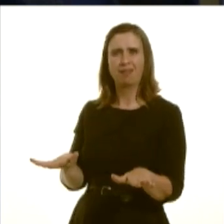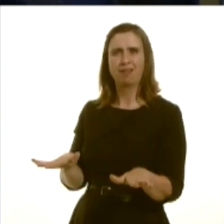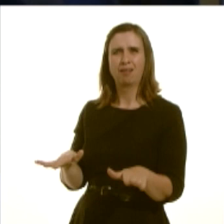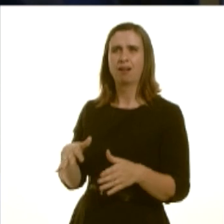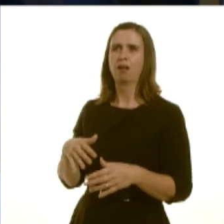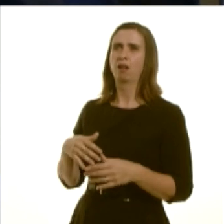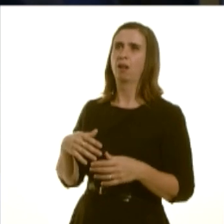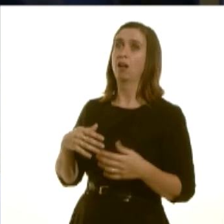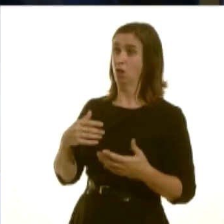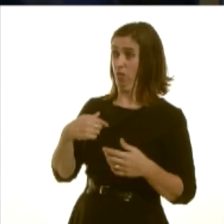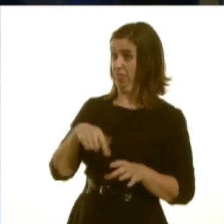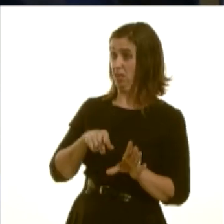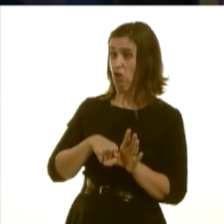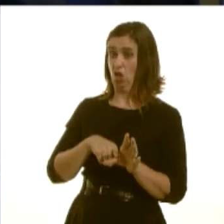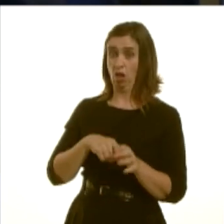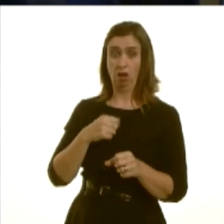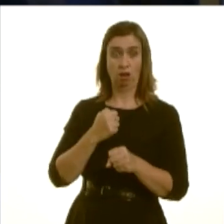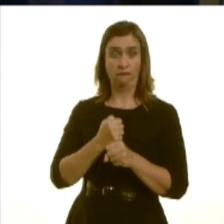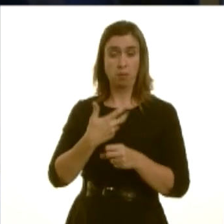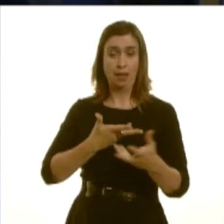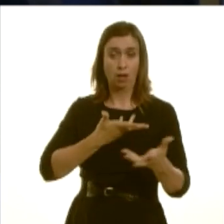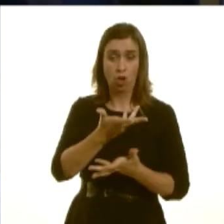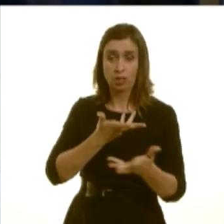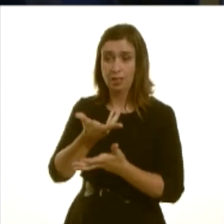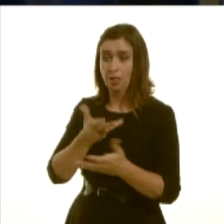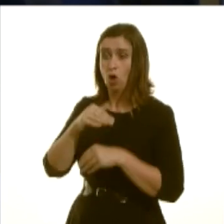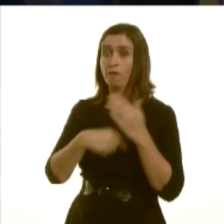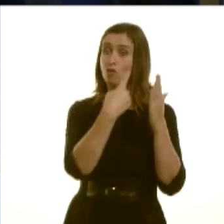rwyf wedi’i gweld gydag awdurdodau lleol roedd trafodaeth yn 2011 ar brysuro â’r